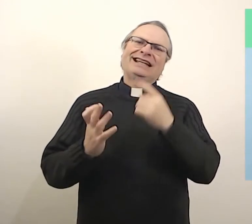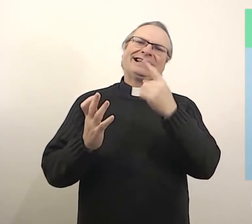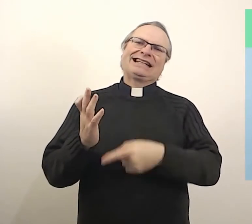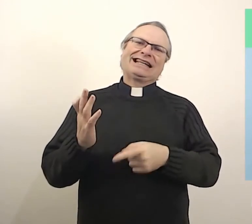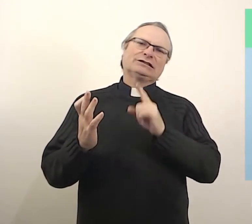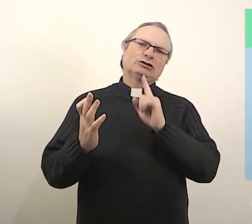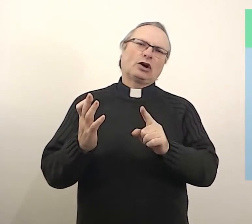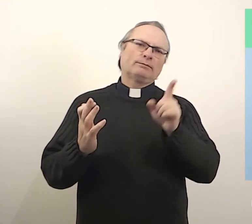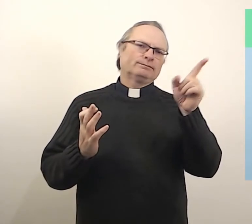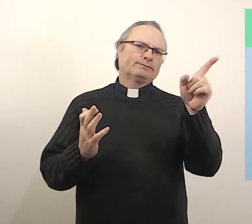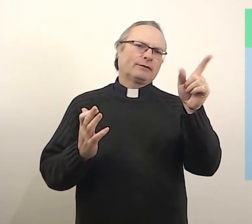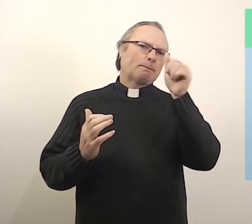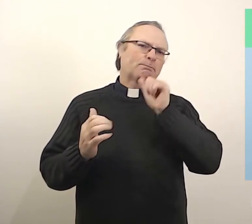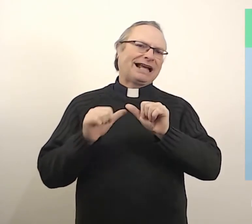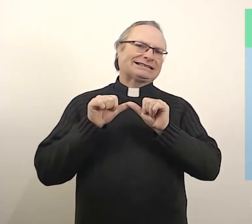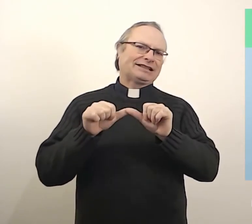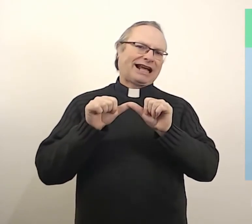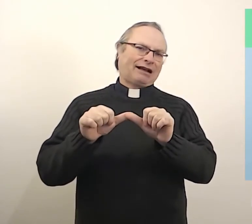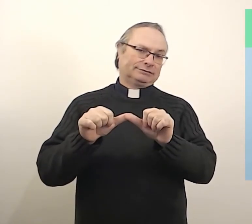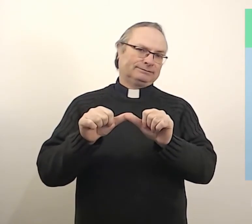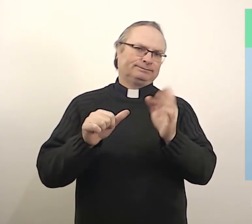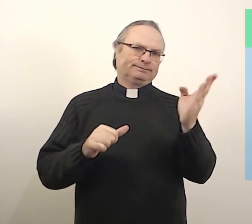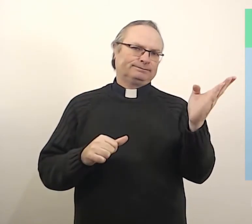Qu’est-ce la persévérance?